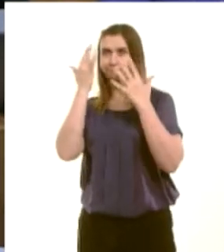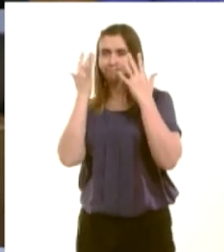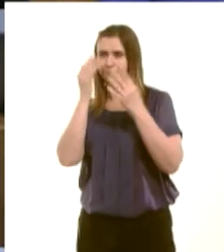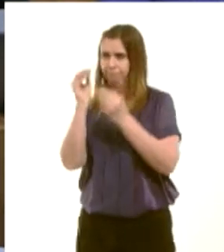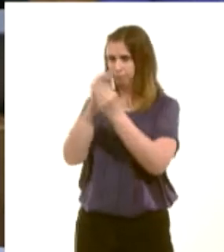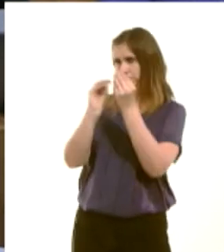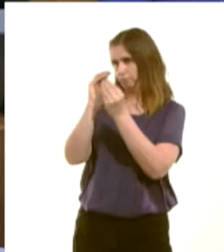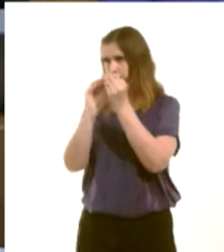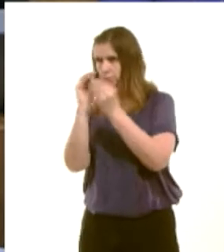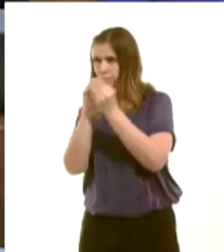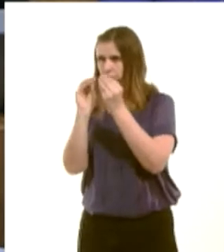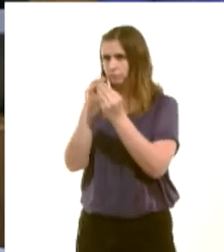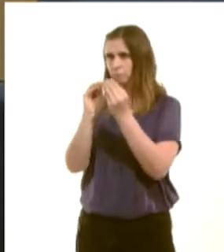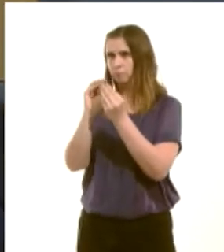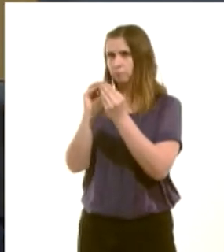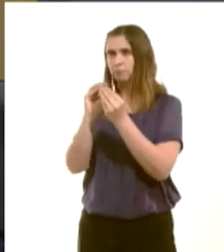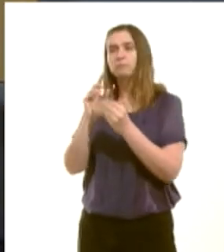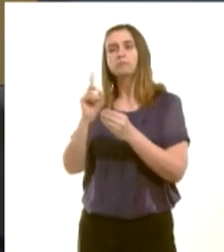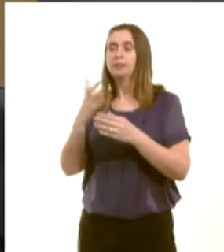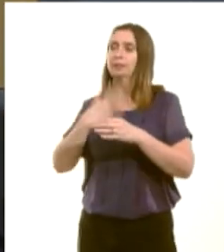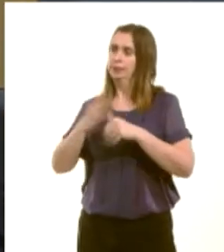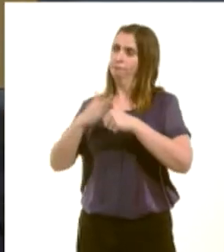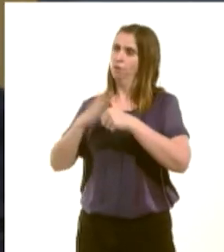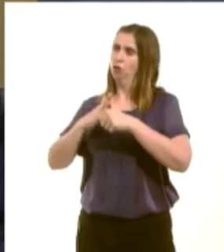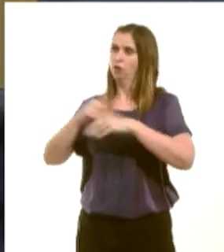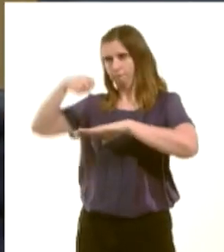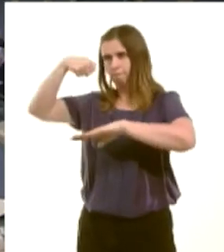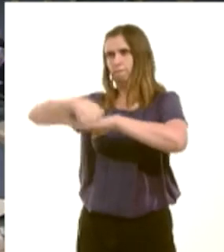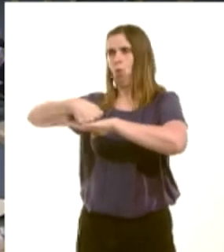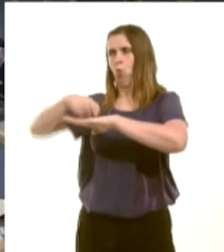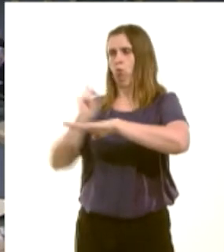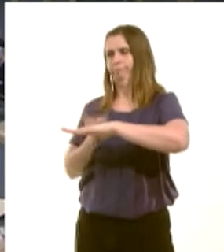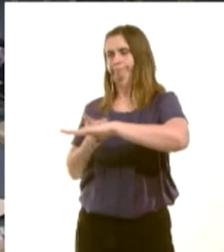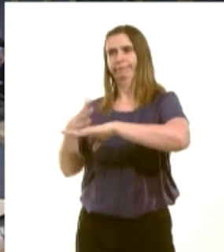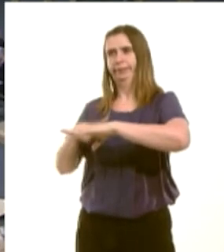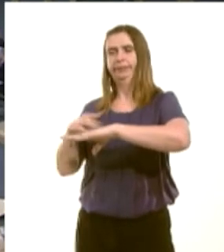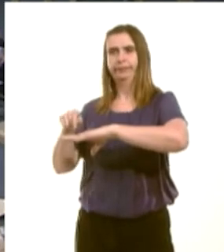ni yn gyntaf, er mwyn adeiladu tuag at hynny. Peter Black: First Minister, I note of course,